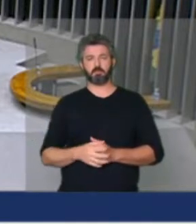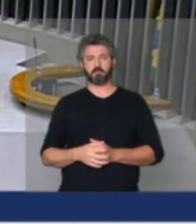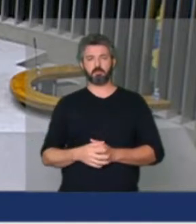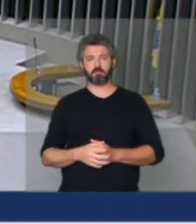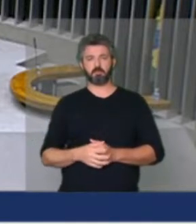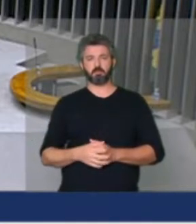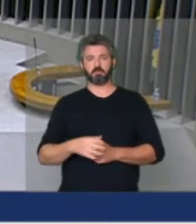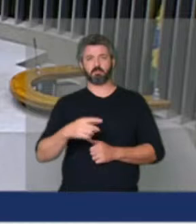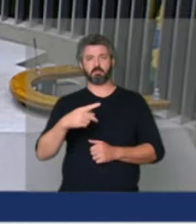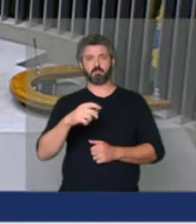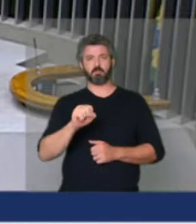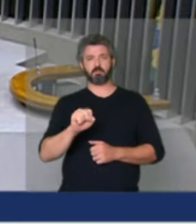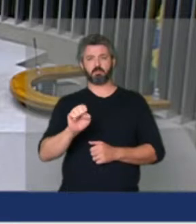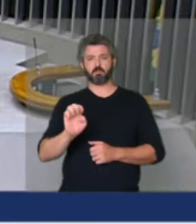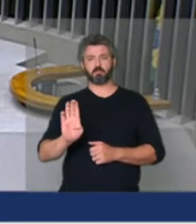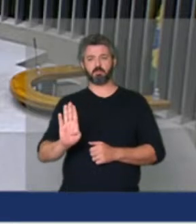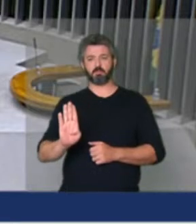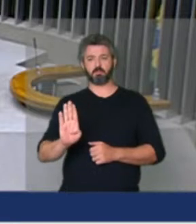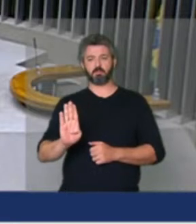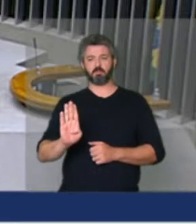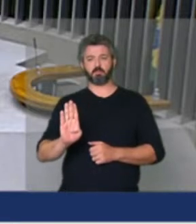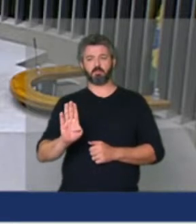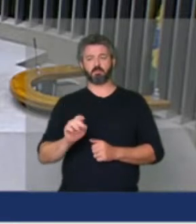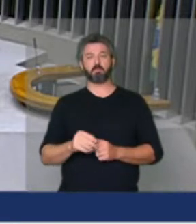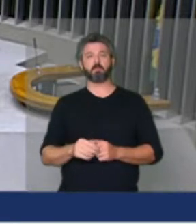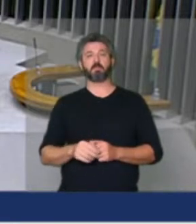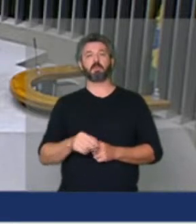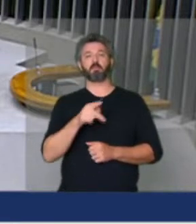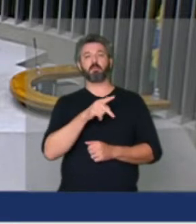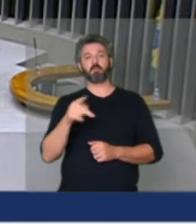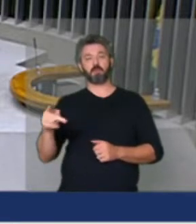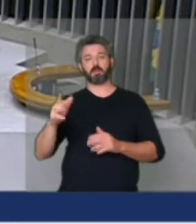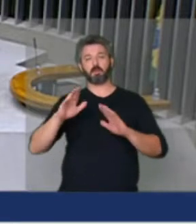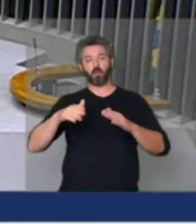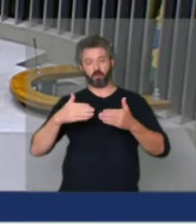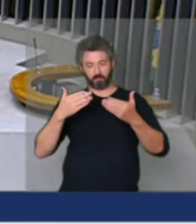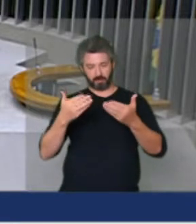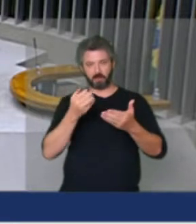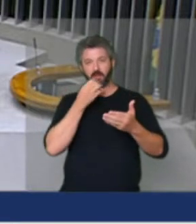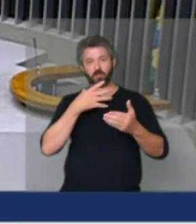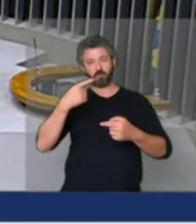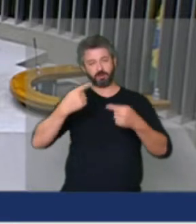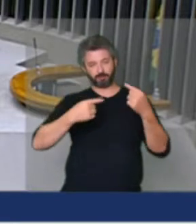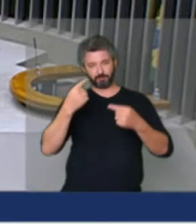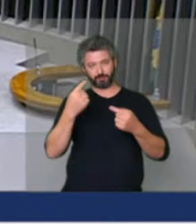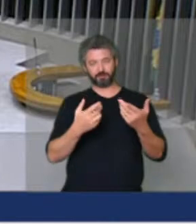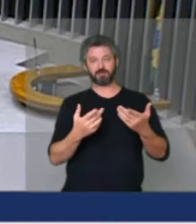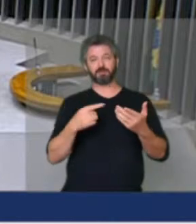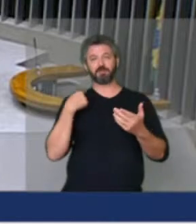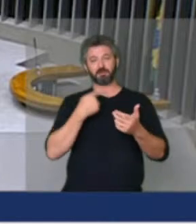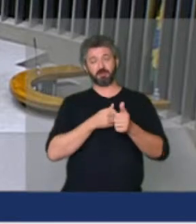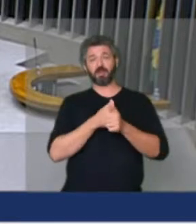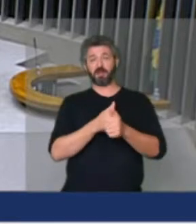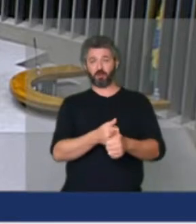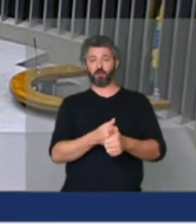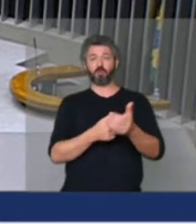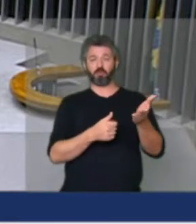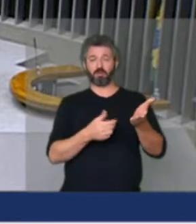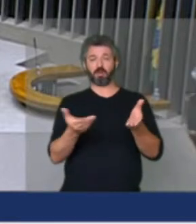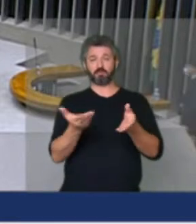ORIENTA OS REPUBLICANOS? COMO ORIENTO ANDA O PSB? -- [DEPUTADO]: SENHOR PRESIDENTE, EM HOMENAGEM AO BOM DEBATE,NÓS VAMOS